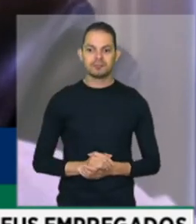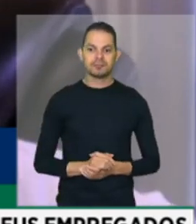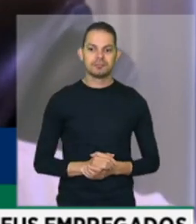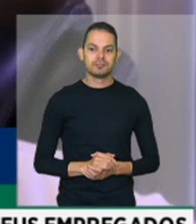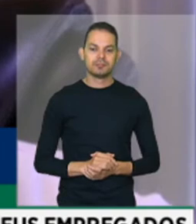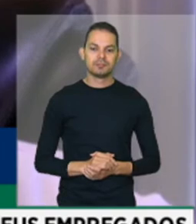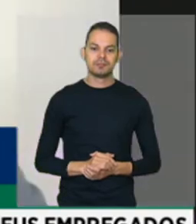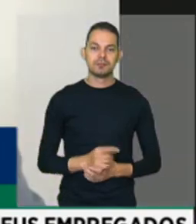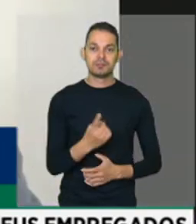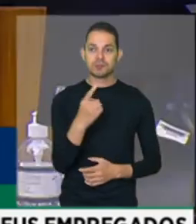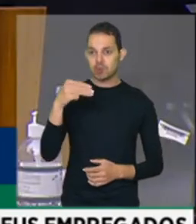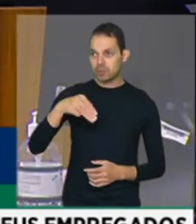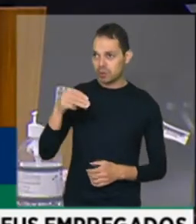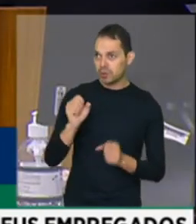TEM QUE ELOGIAR E CRITICA